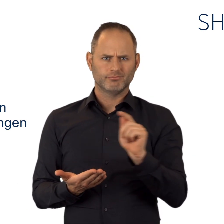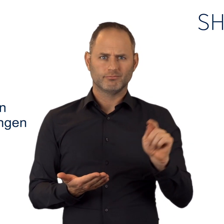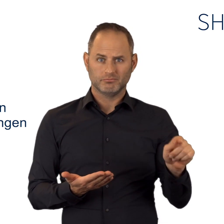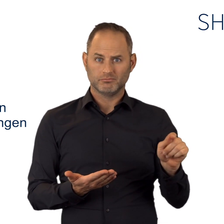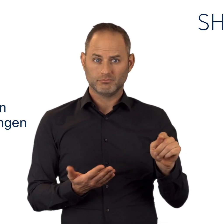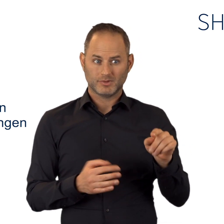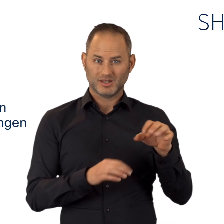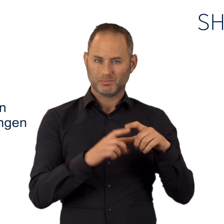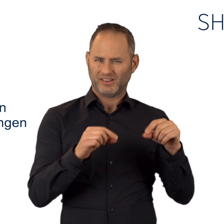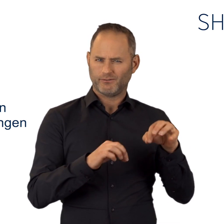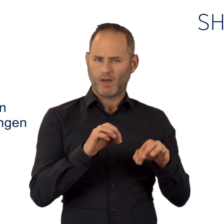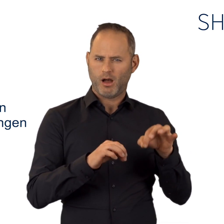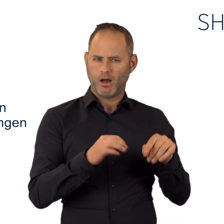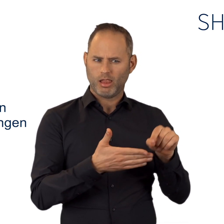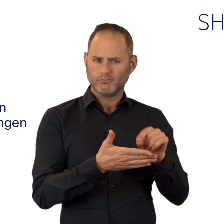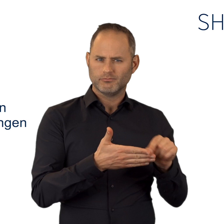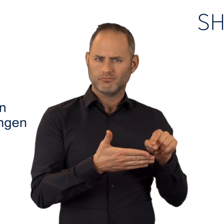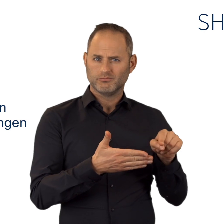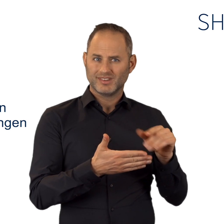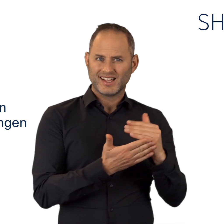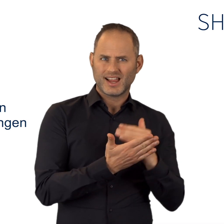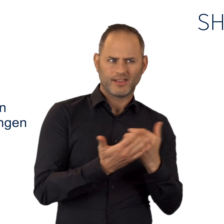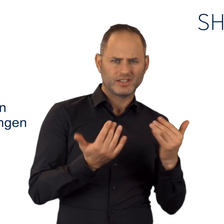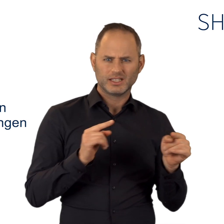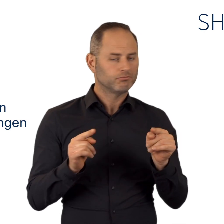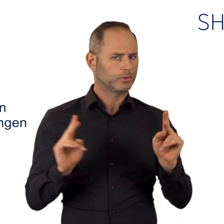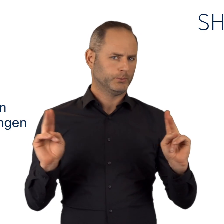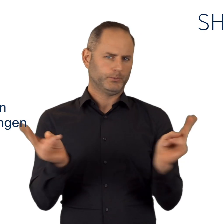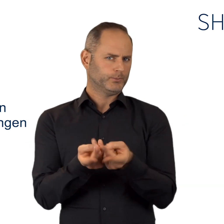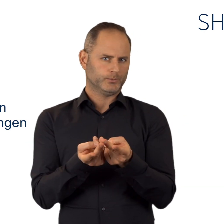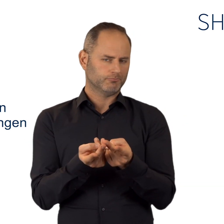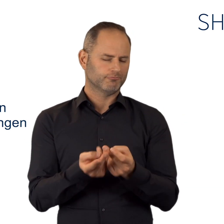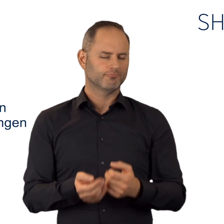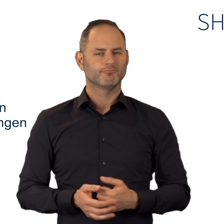Auch hier gelten dieselben Regeln bei der Briefwahl.